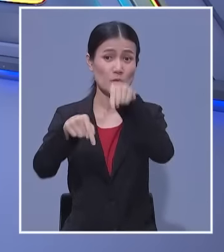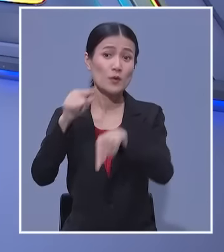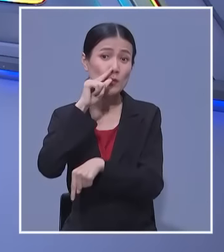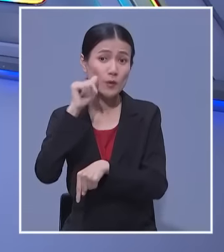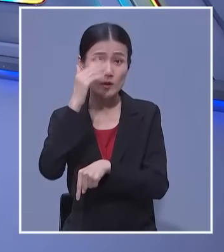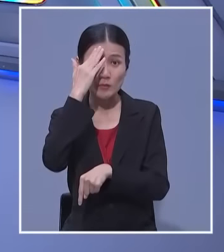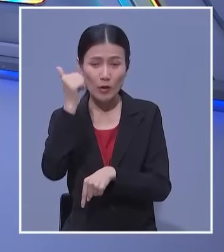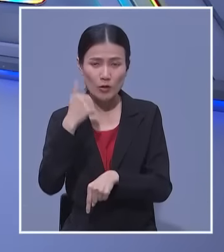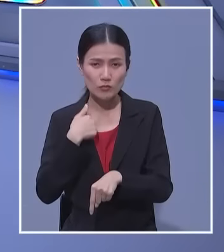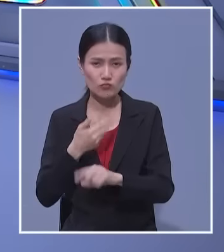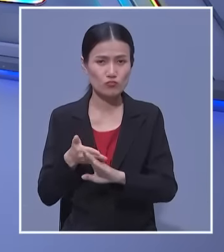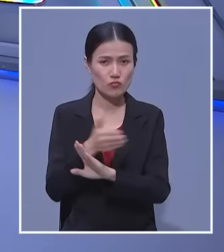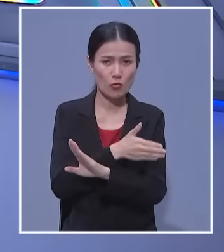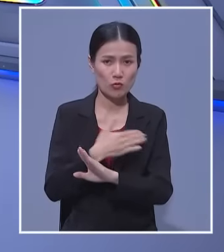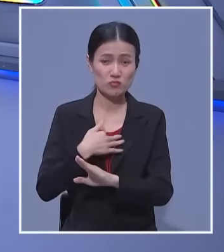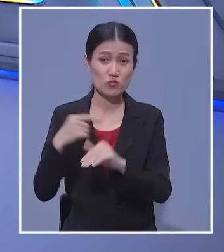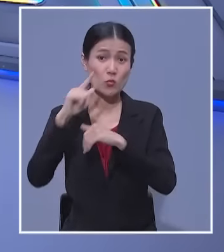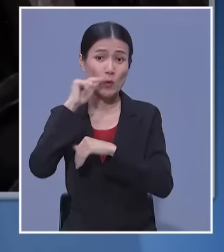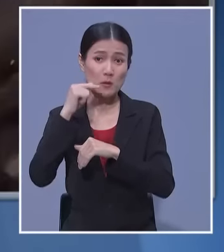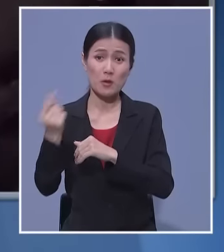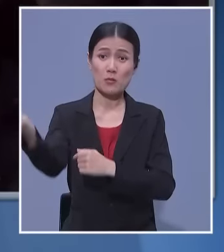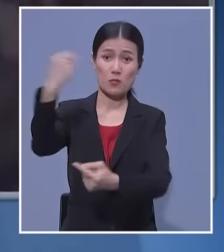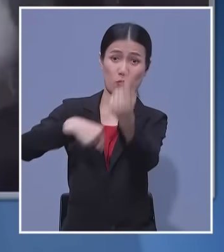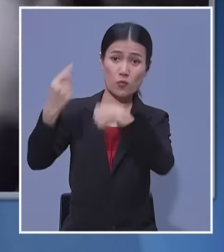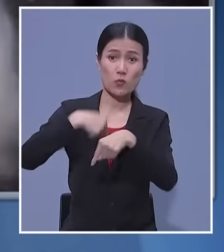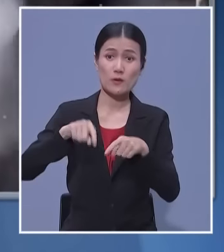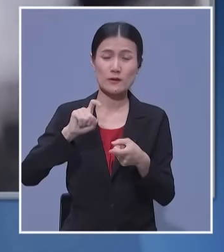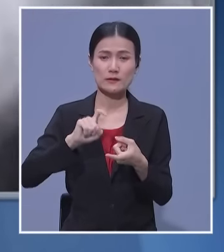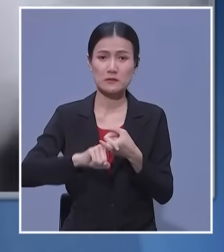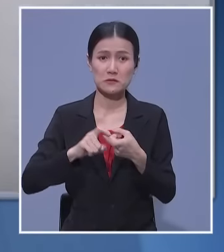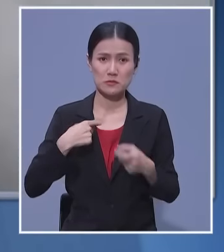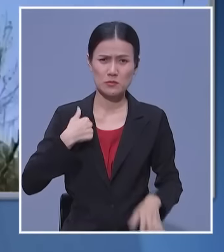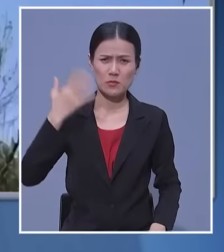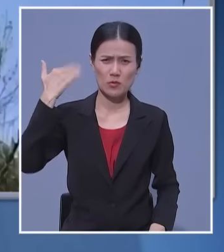คะดินแดนของรัสเซียครั้งใหญ่นับตั้งแต่ รัสเซียเปิดฉากรุกรานยูเครนเมื่อกว่า 2